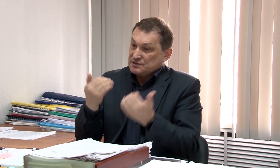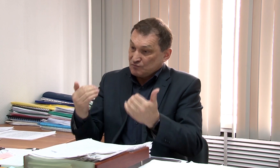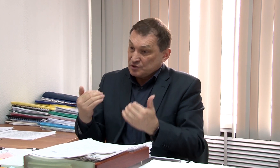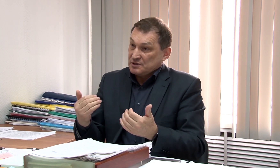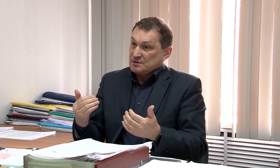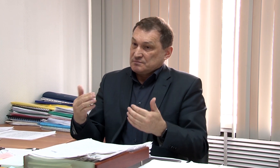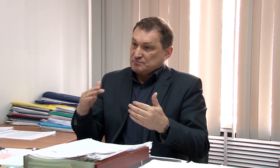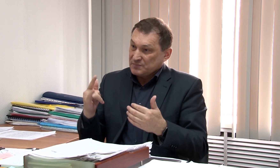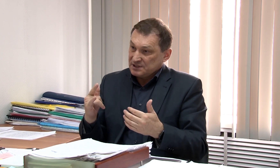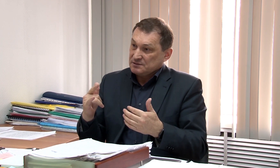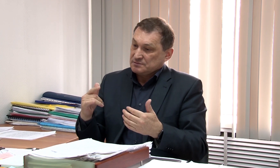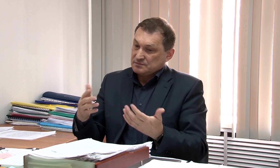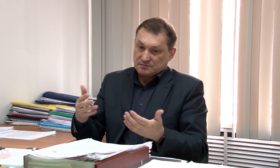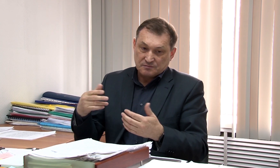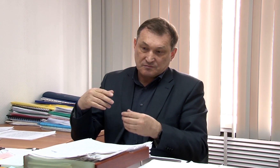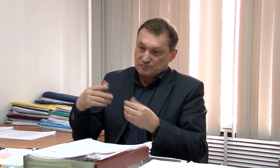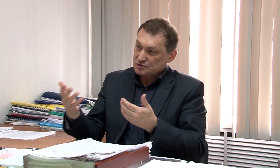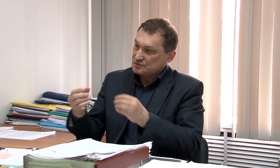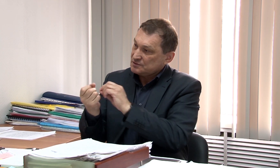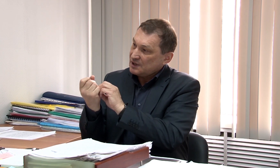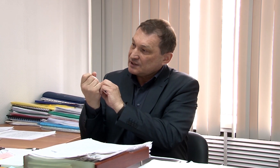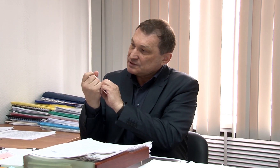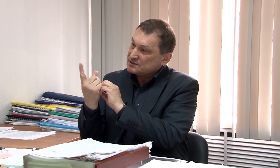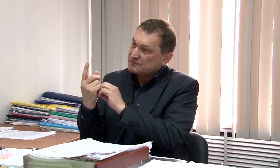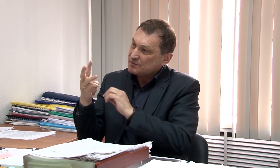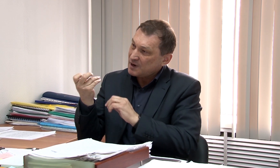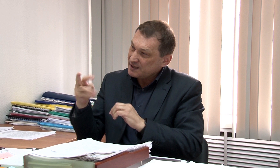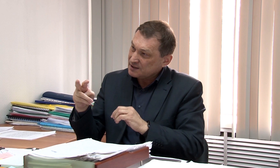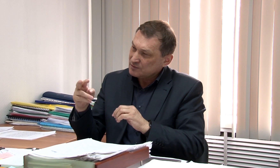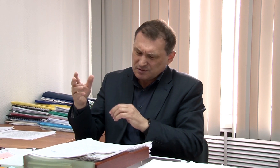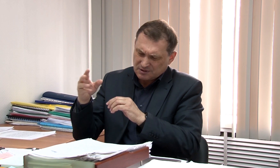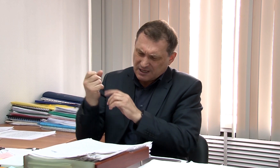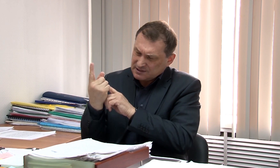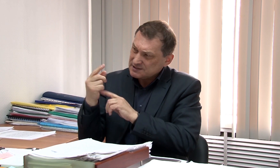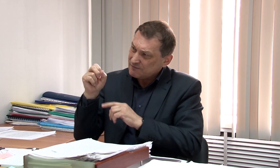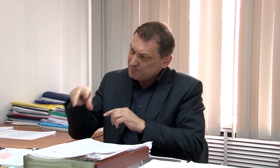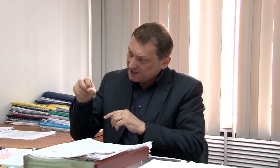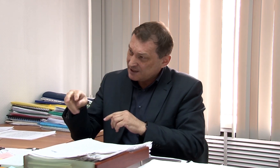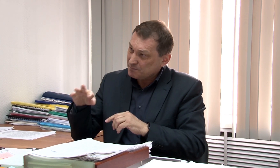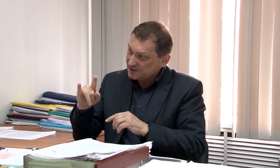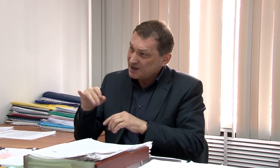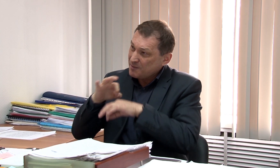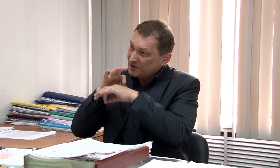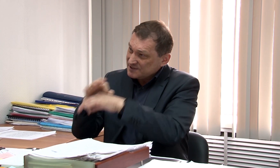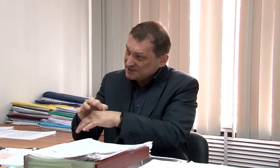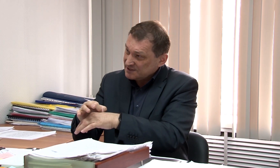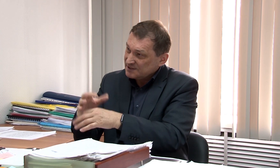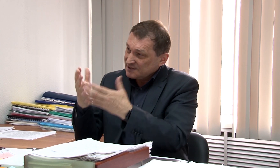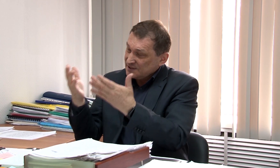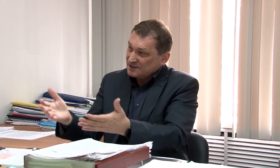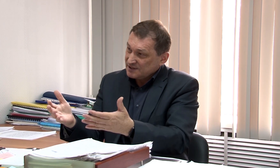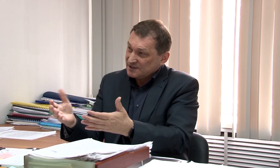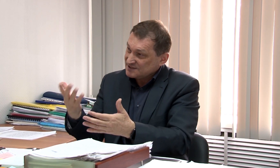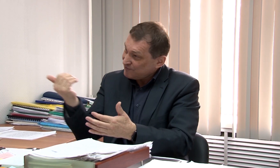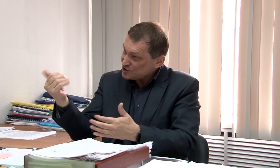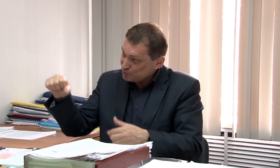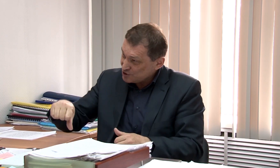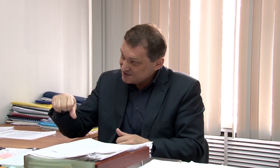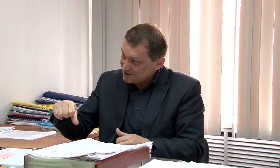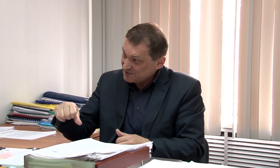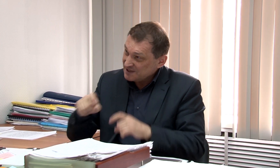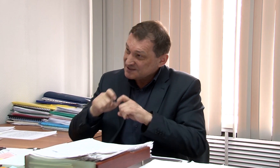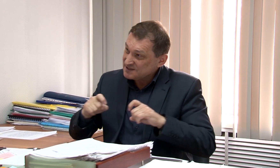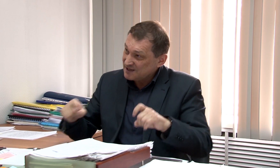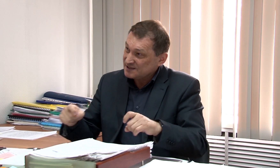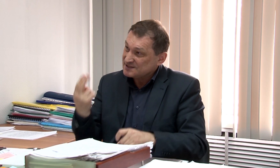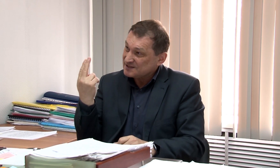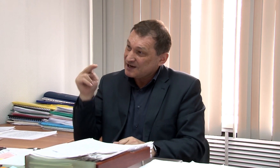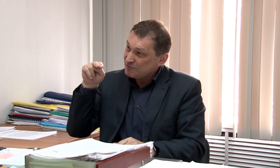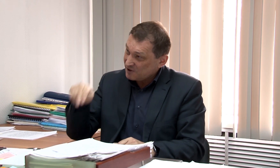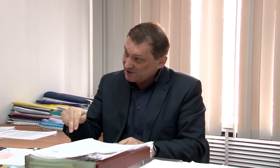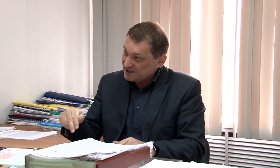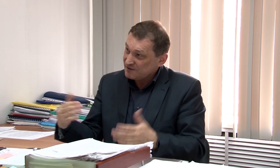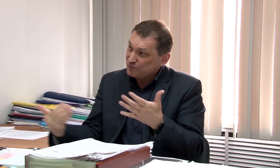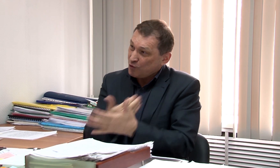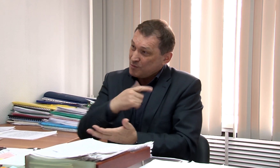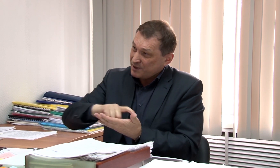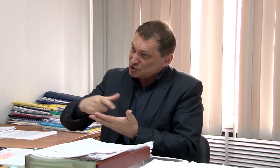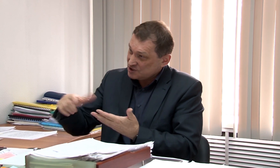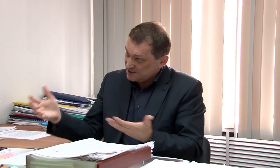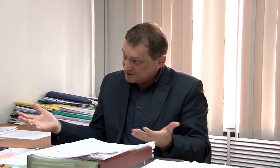Сегодня, 11 апреля, мы проводили - с вашим участием - заседание ЦП ВОГ в новом помещении.